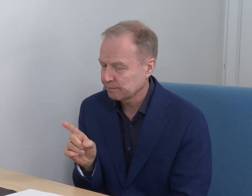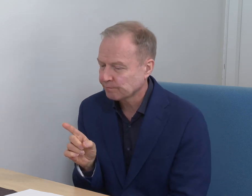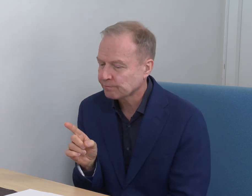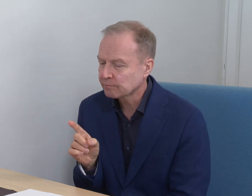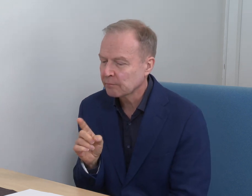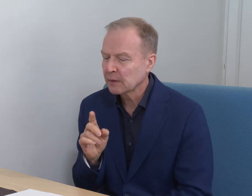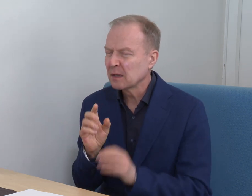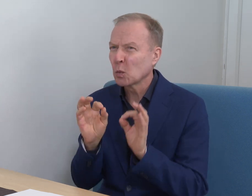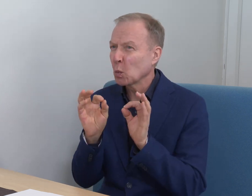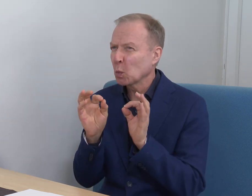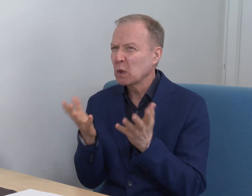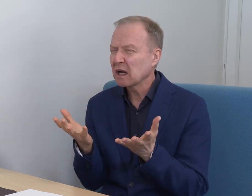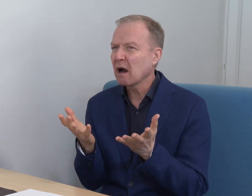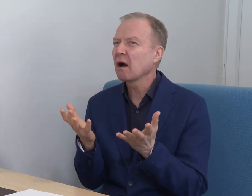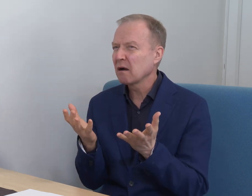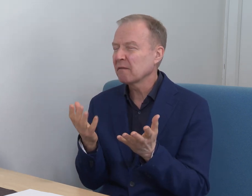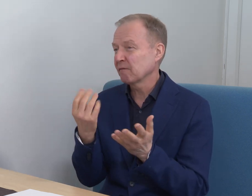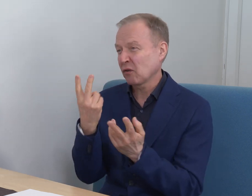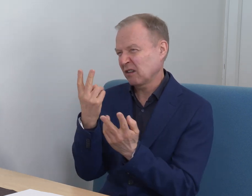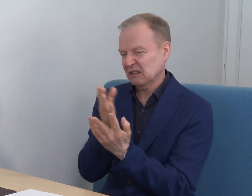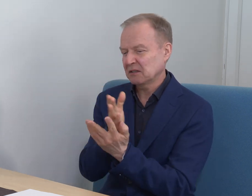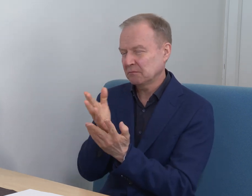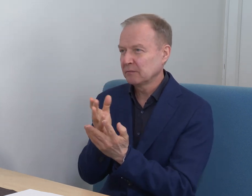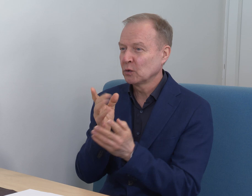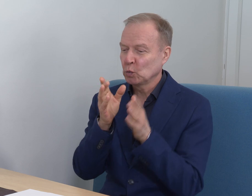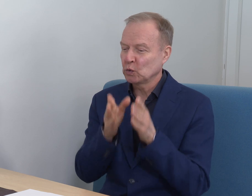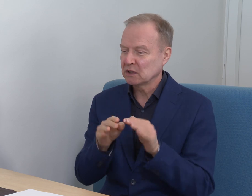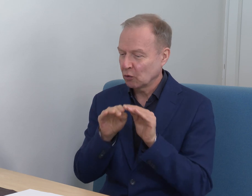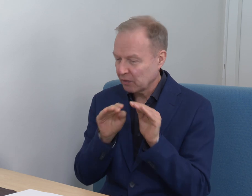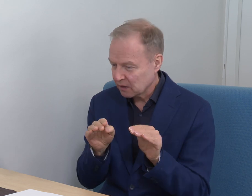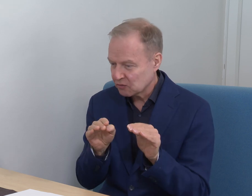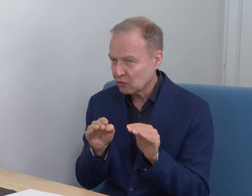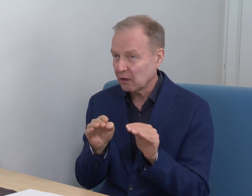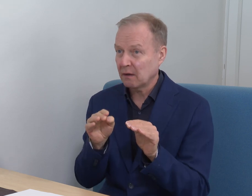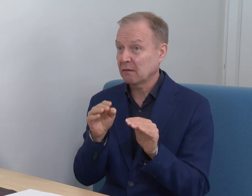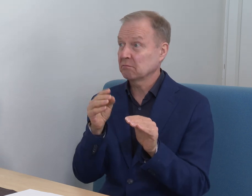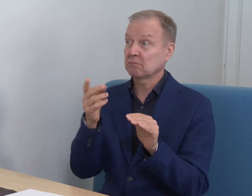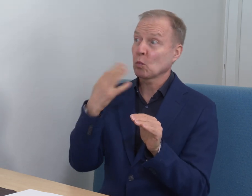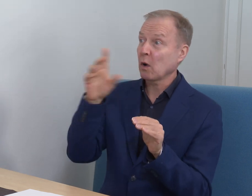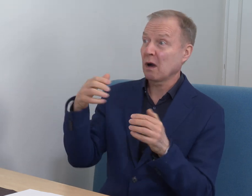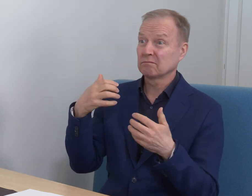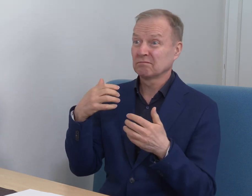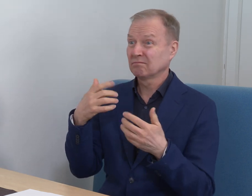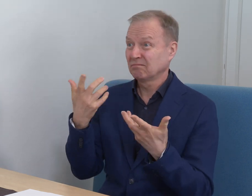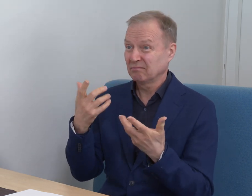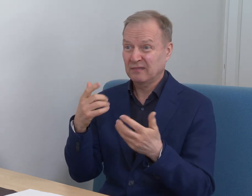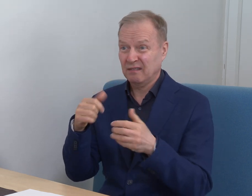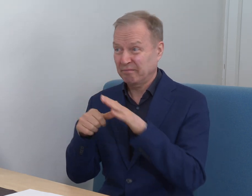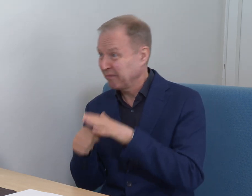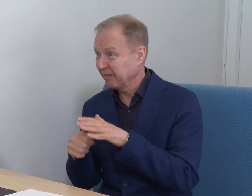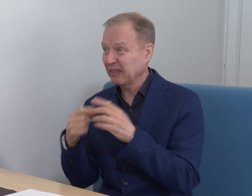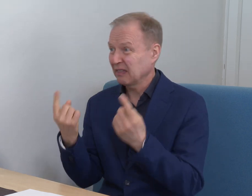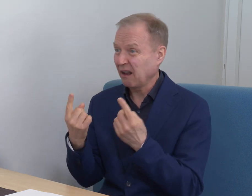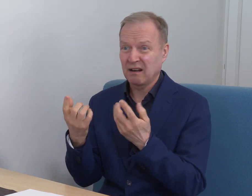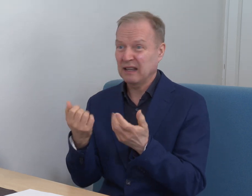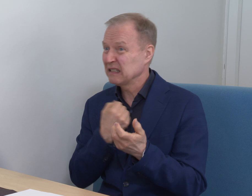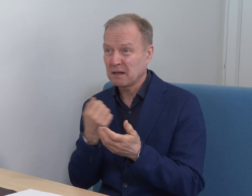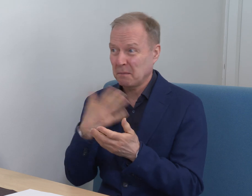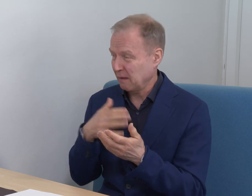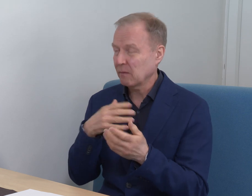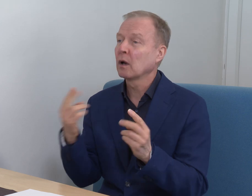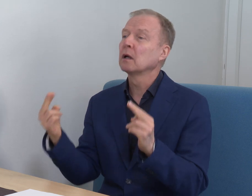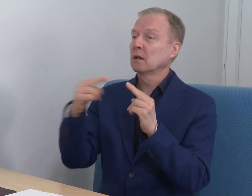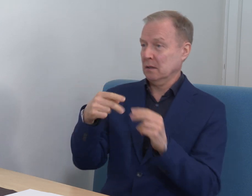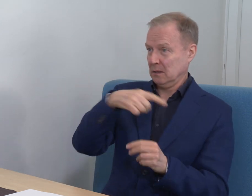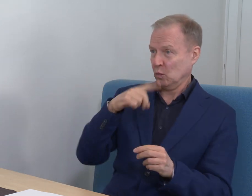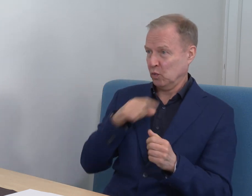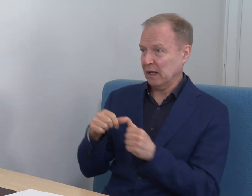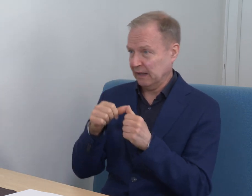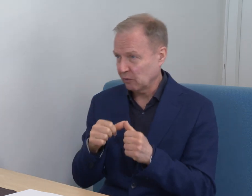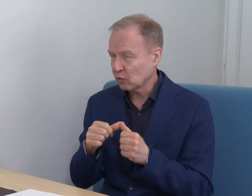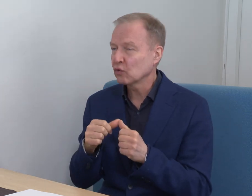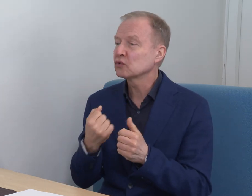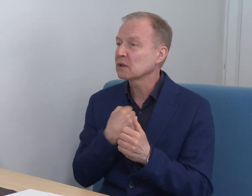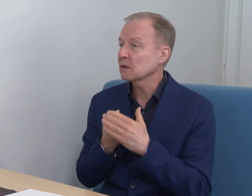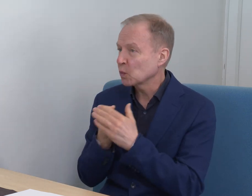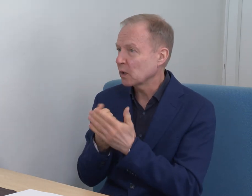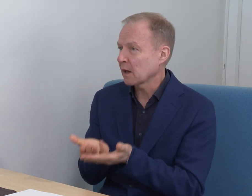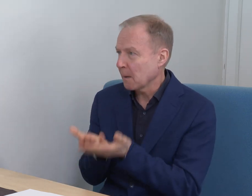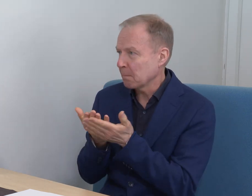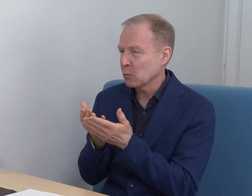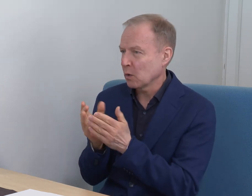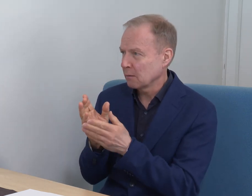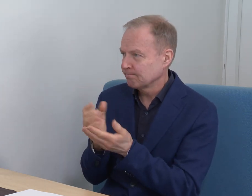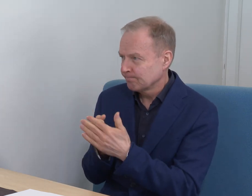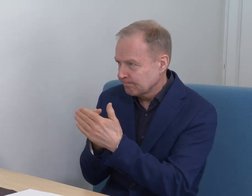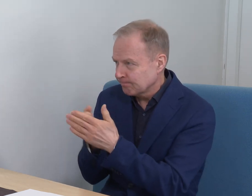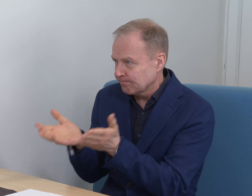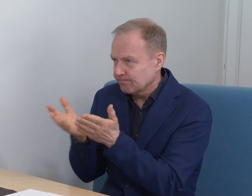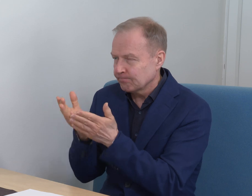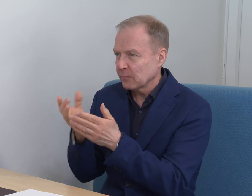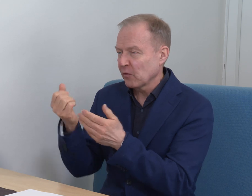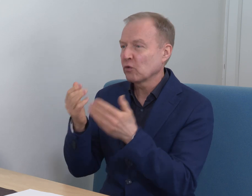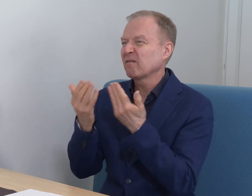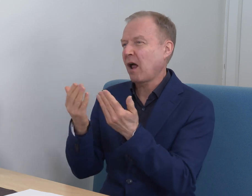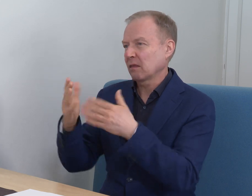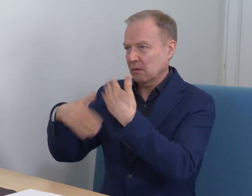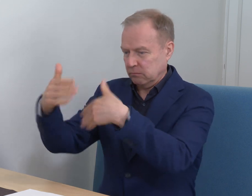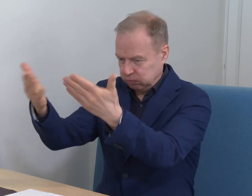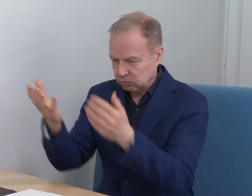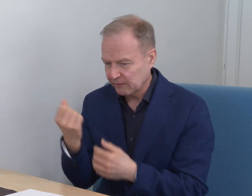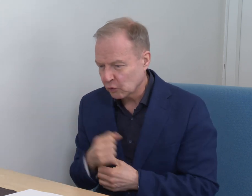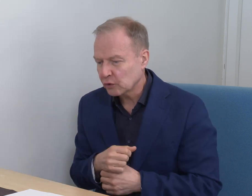Miten? Työtä tehdään sekä yksilötasolla (jokainen voi olla yhteydessä liittoon ja saada neuvontaa ja apua) -